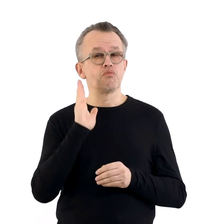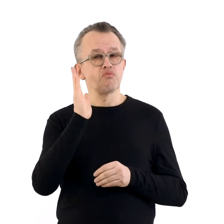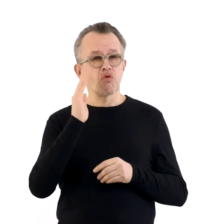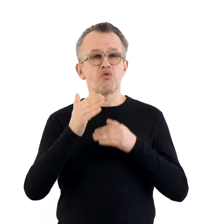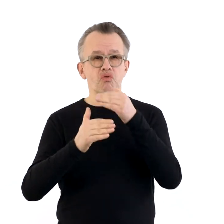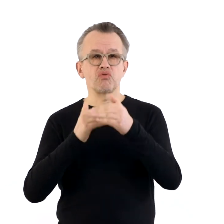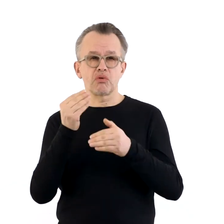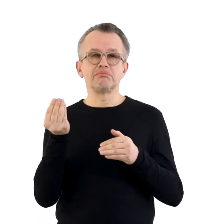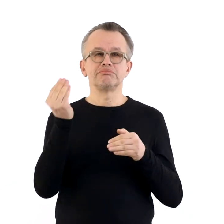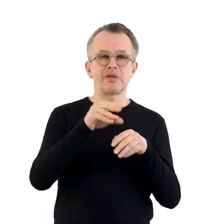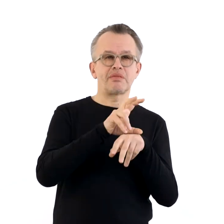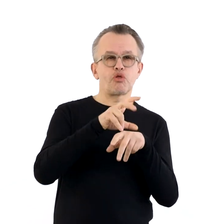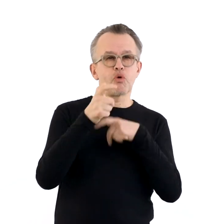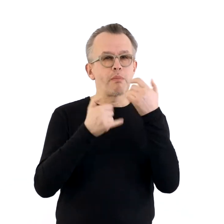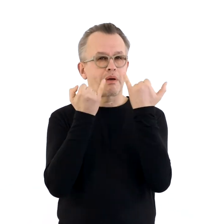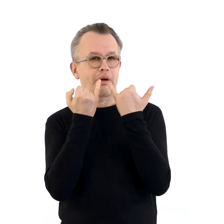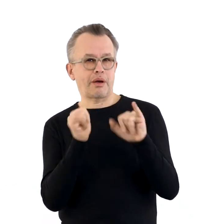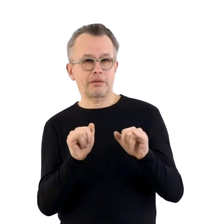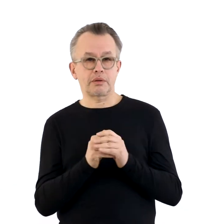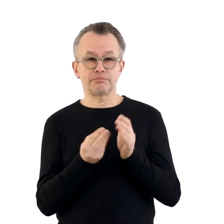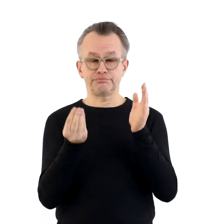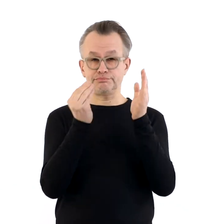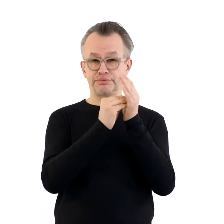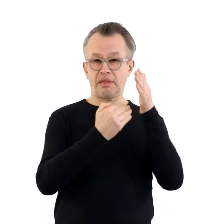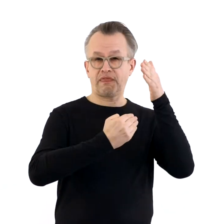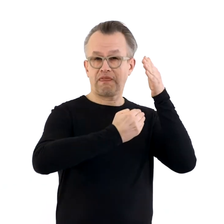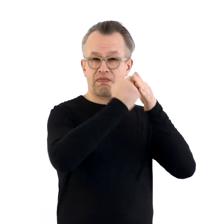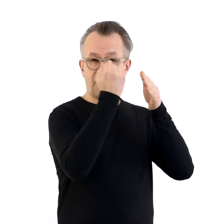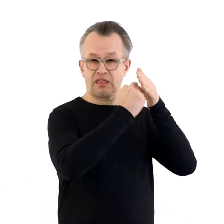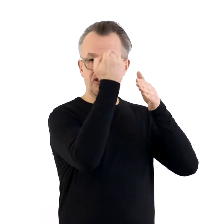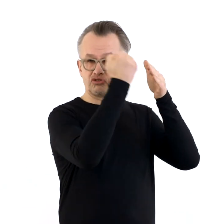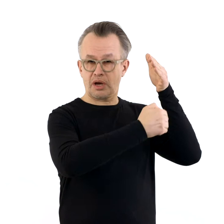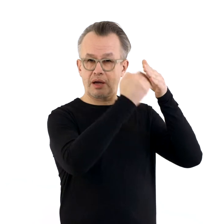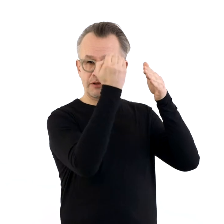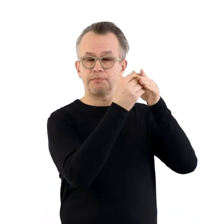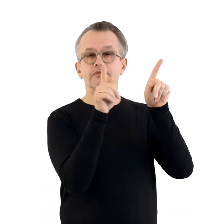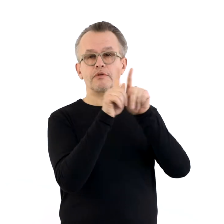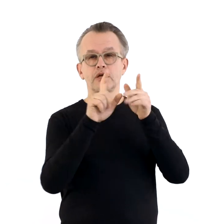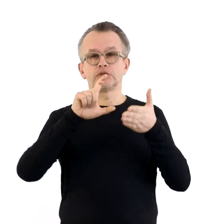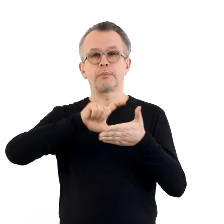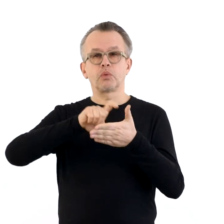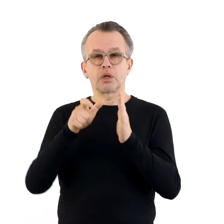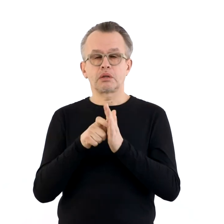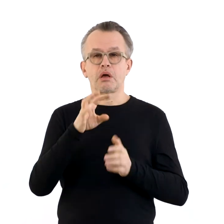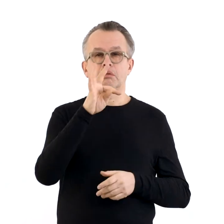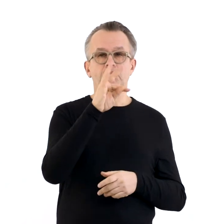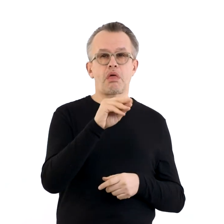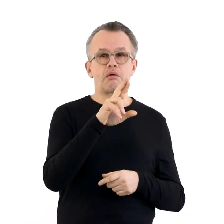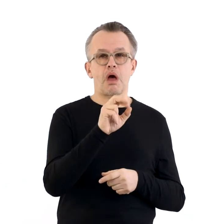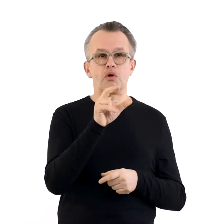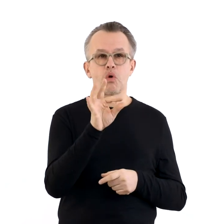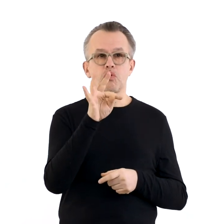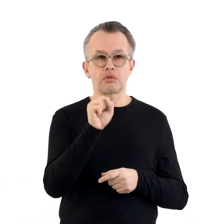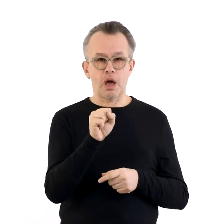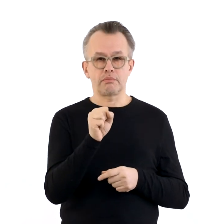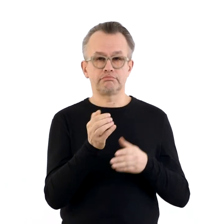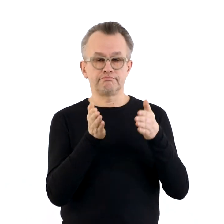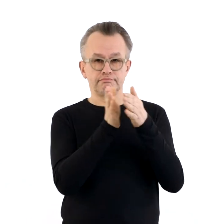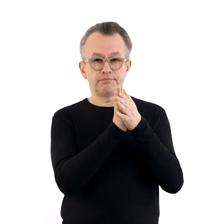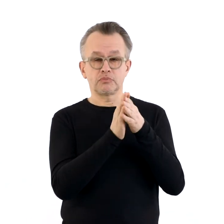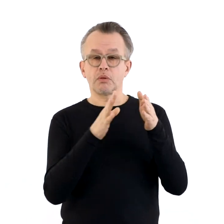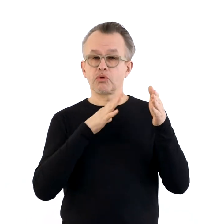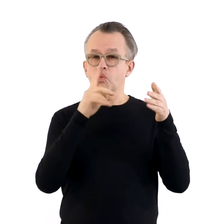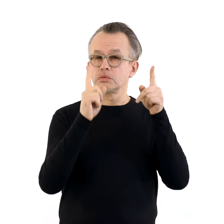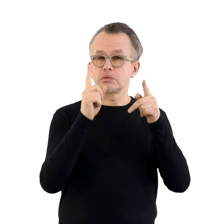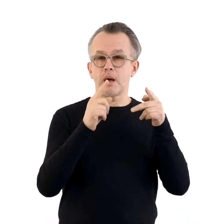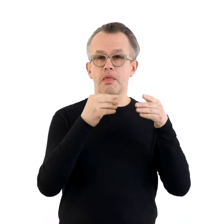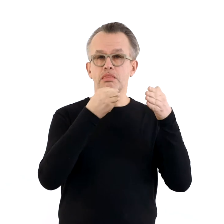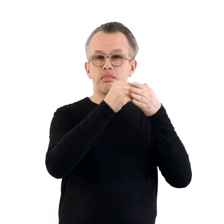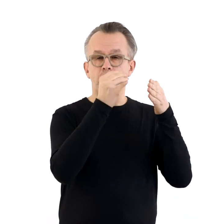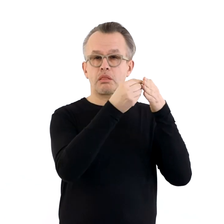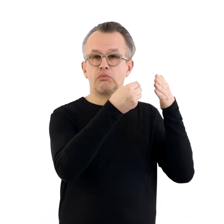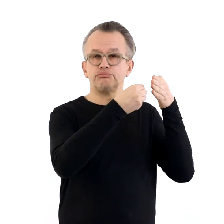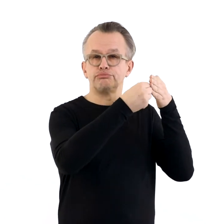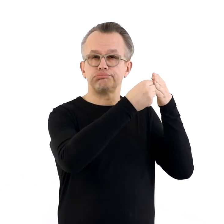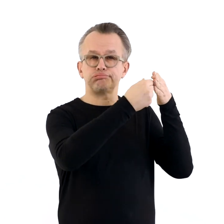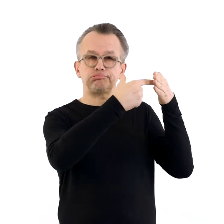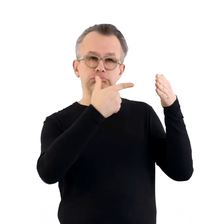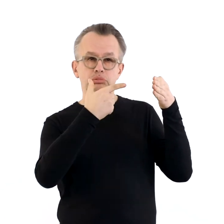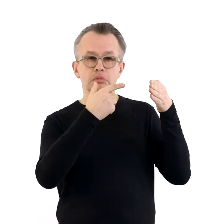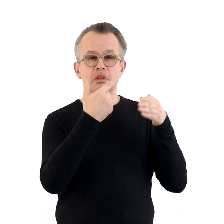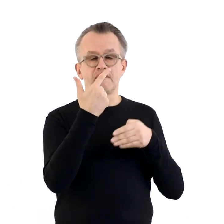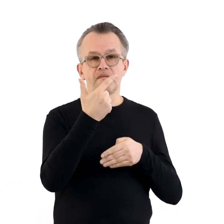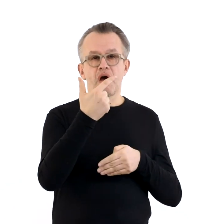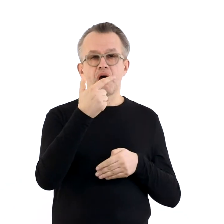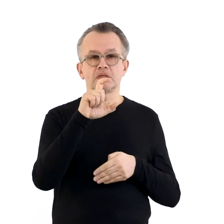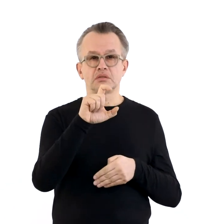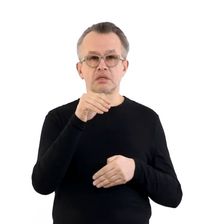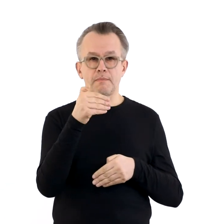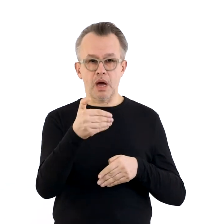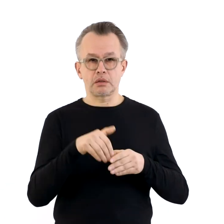Z czasem warstwa tynku do ścian i płyt terakotowych stawała się coraz grubsza (nawet 2 cm).